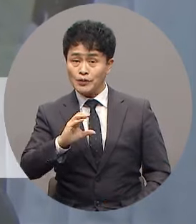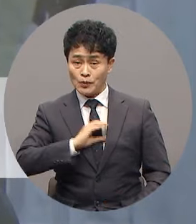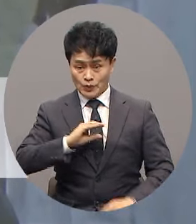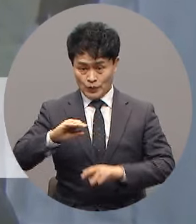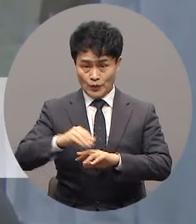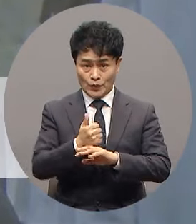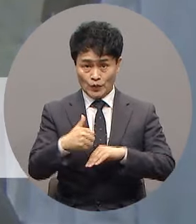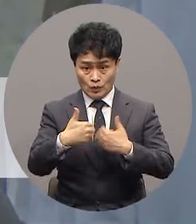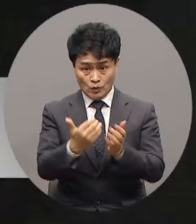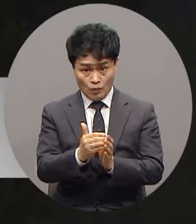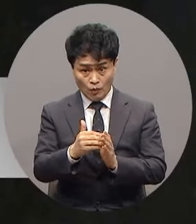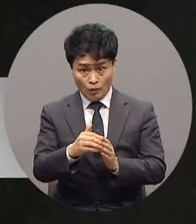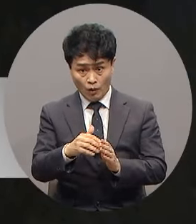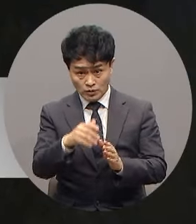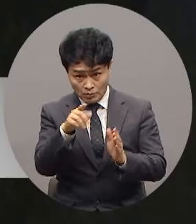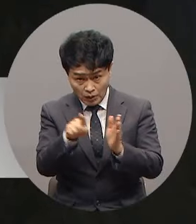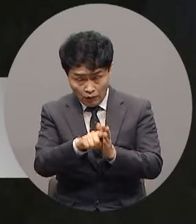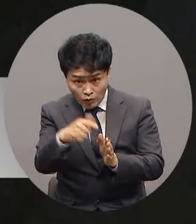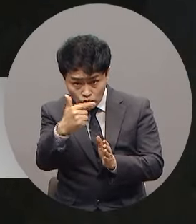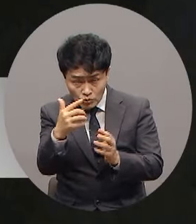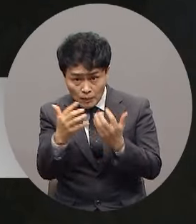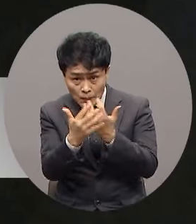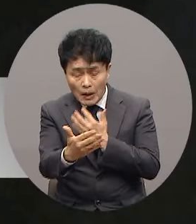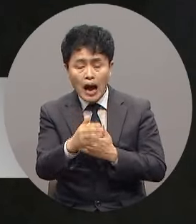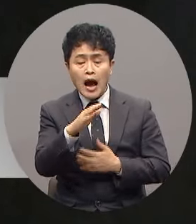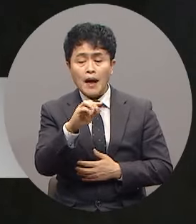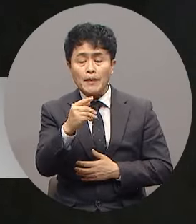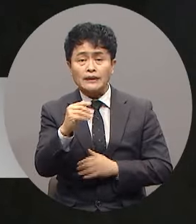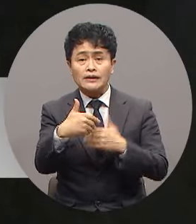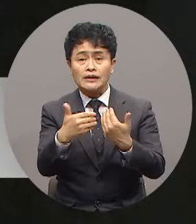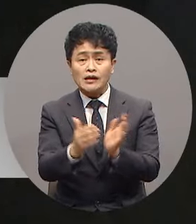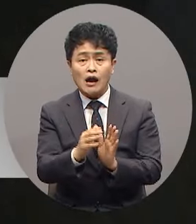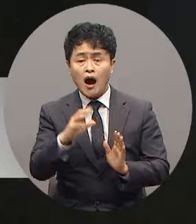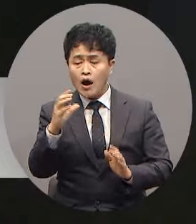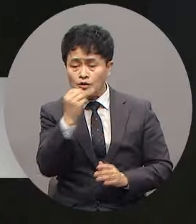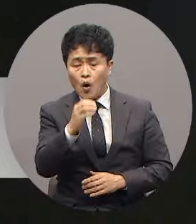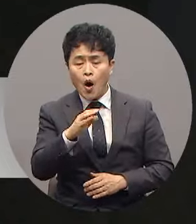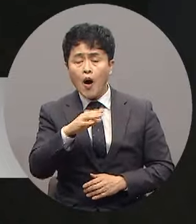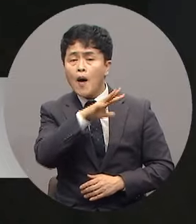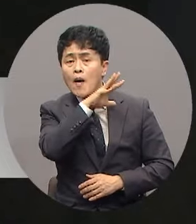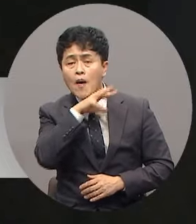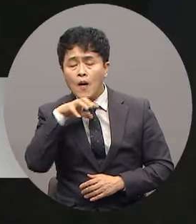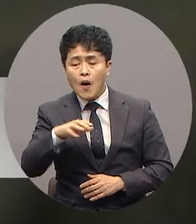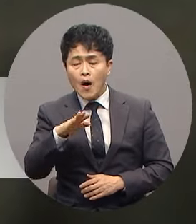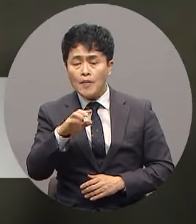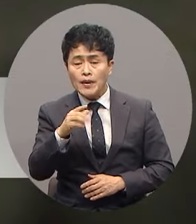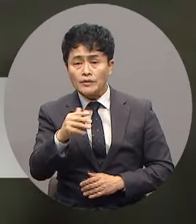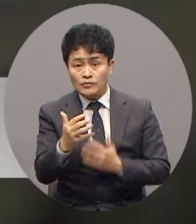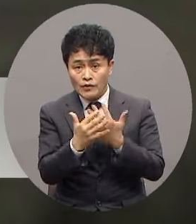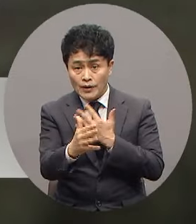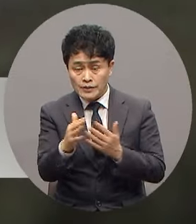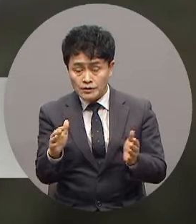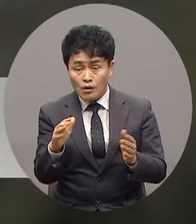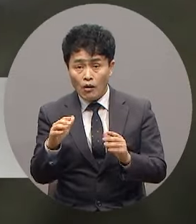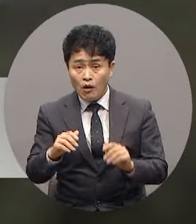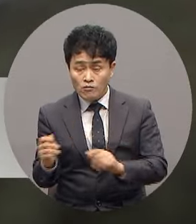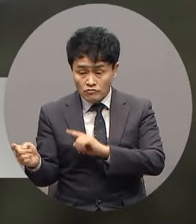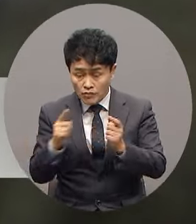통신 등이 보도했습니다. 프란치스코 교황은 현지 시간 31일 신도6000여 명이 참여한 가운데 바티칸 성